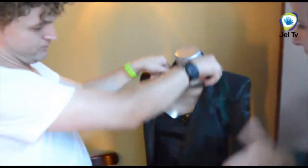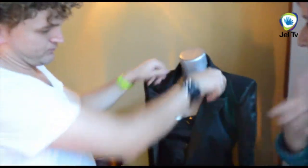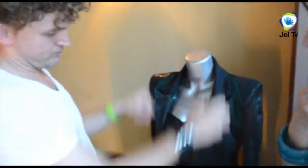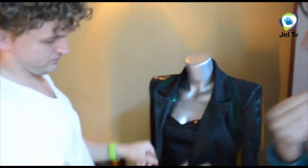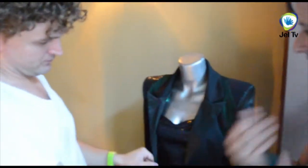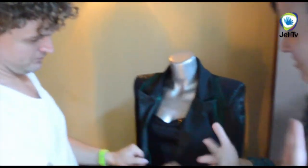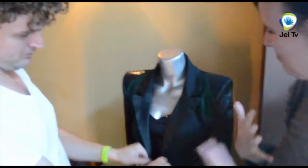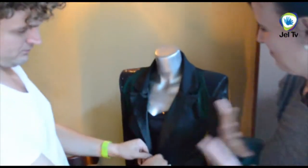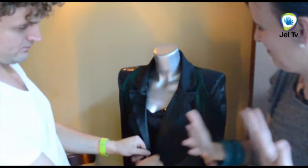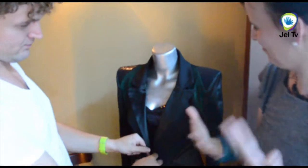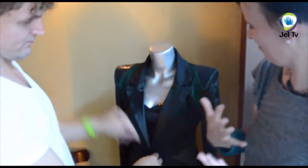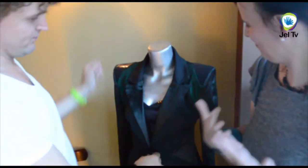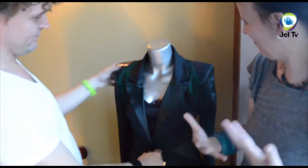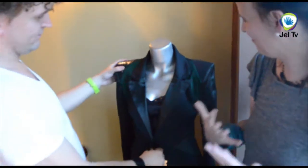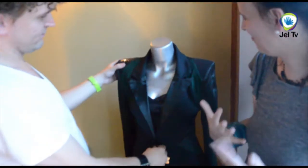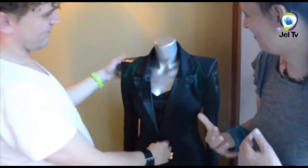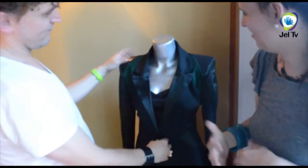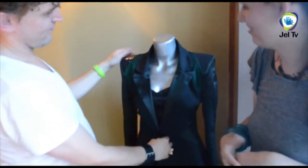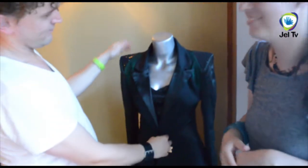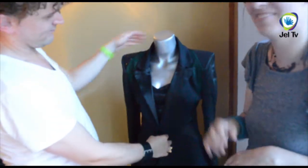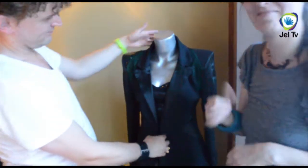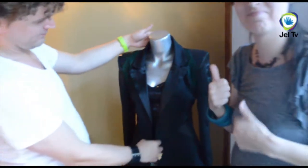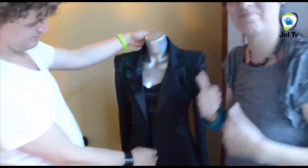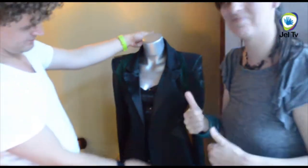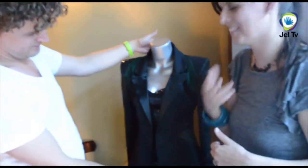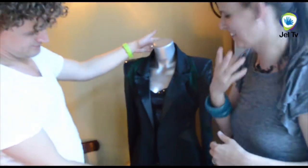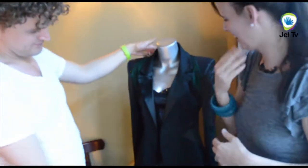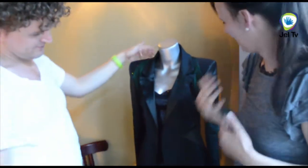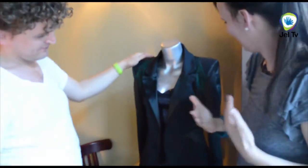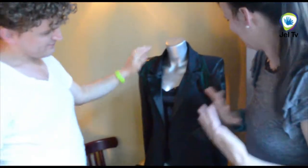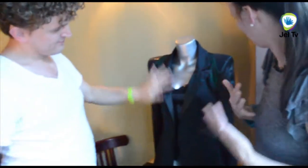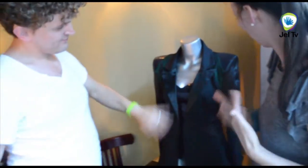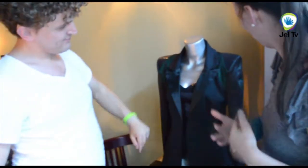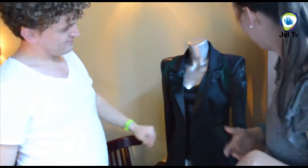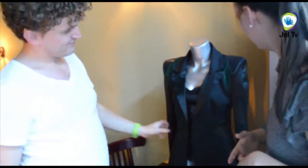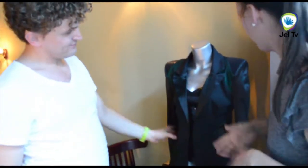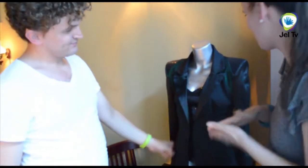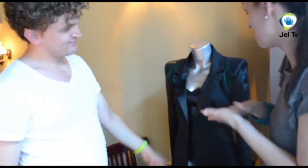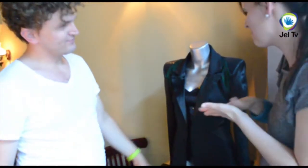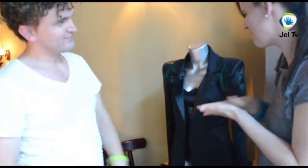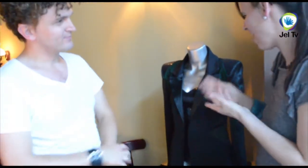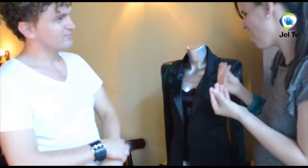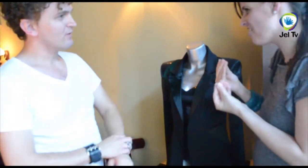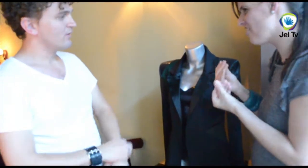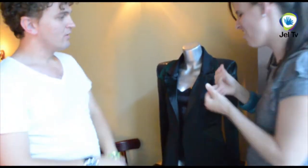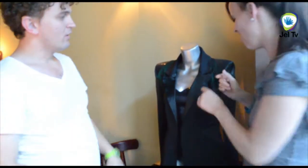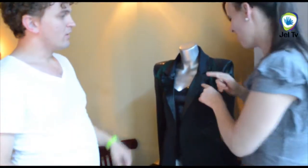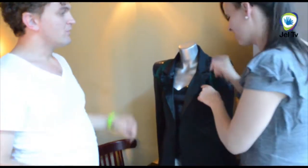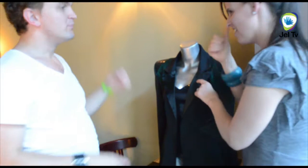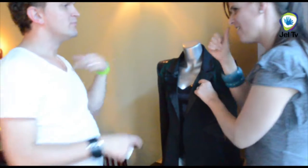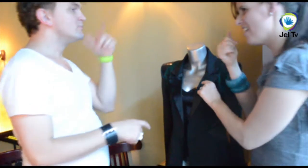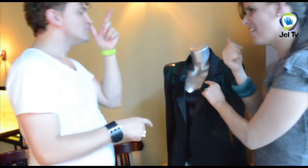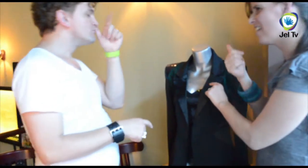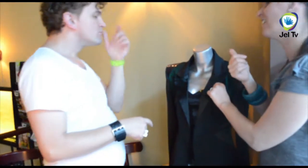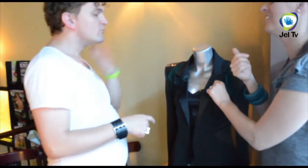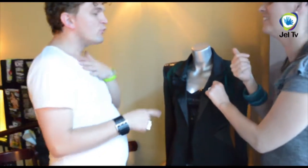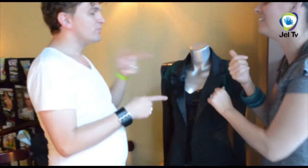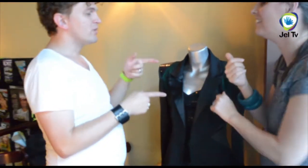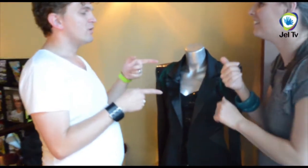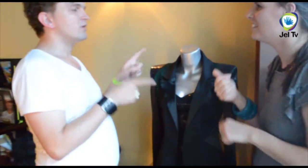Szép, látványos... Szuper, szép! Milyen anyagból van ez? Mi a neve?